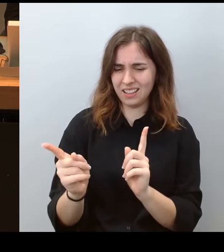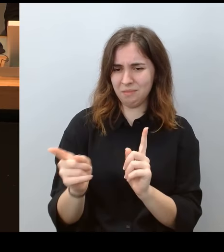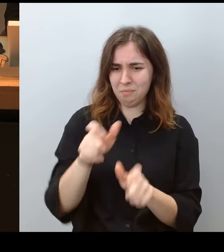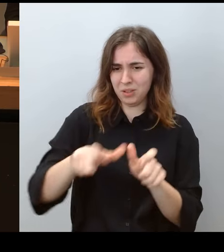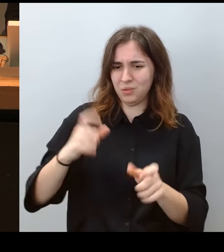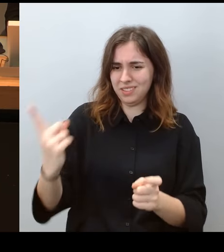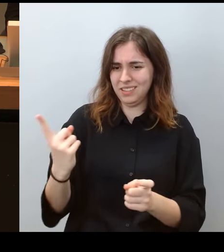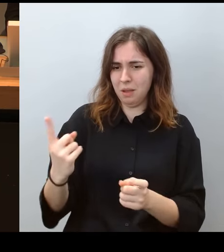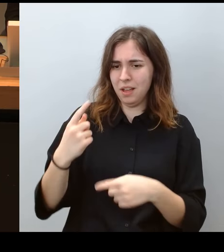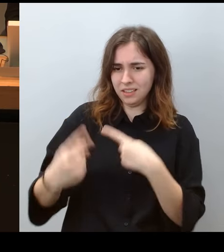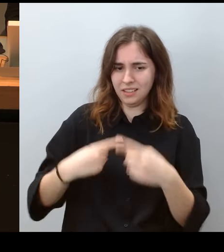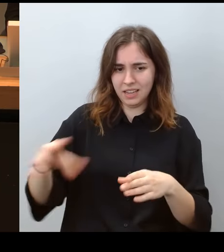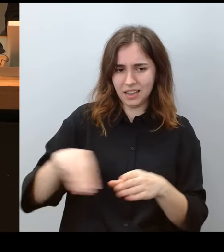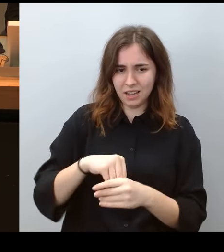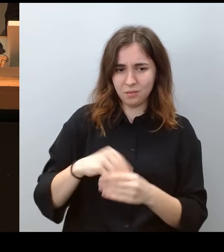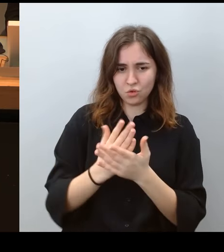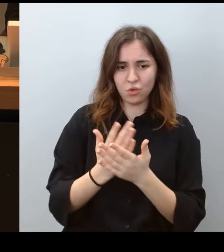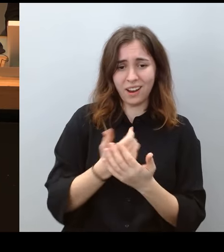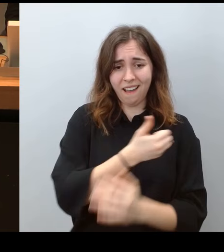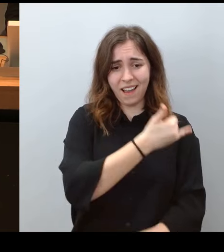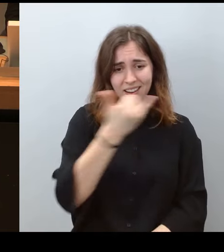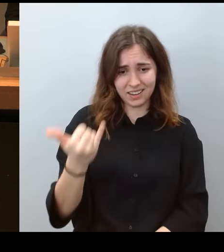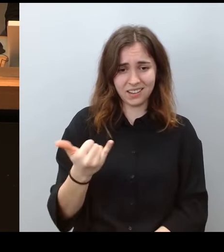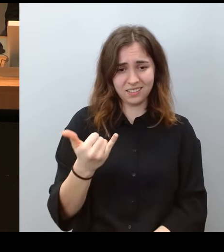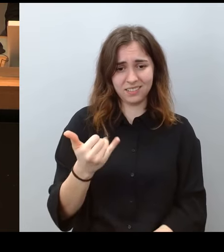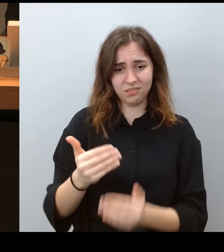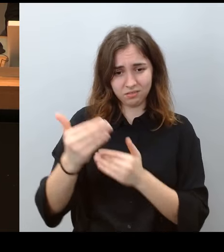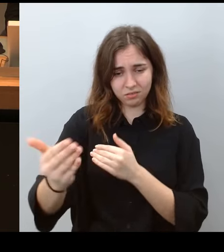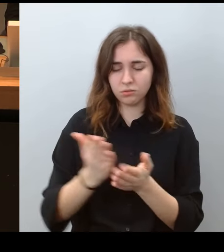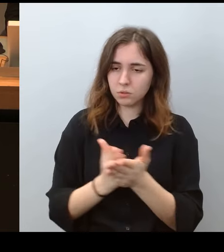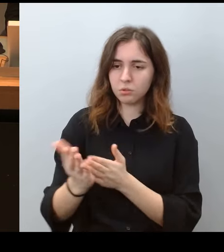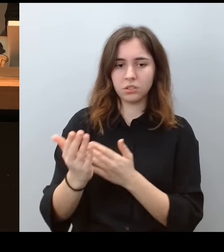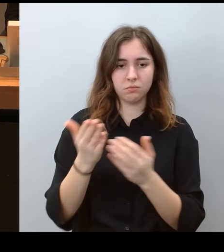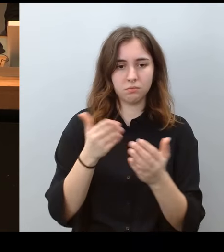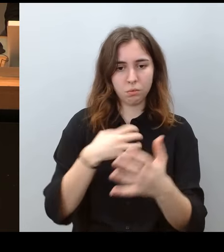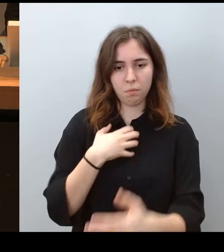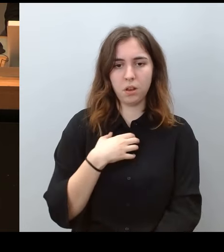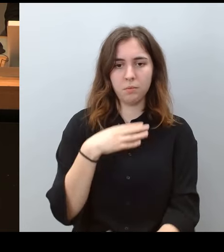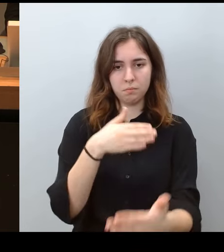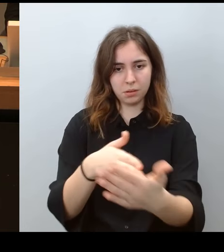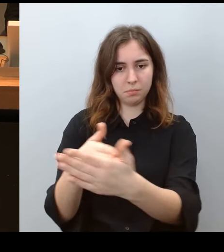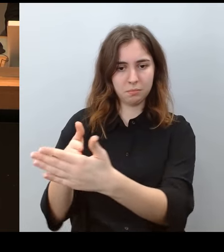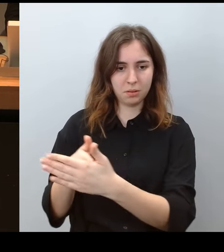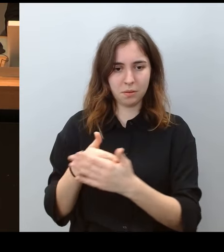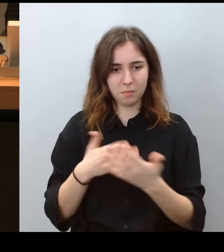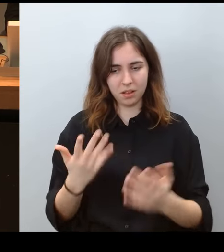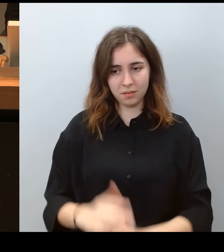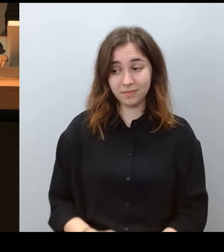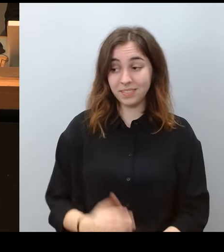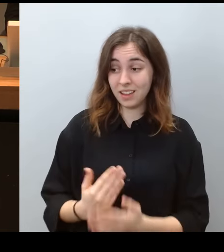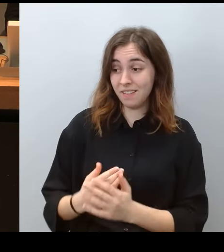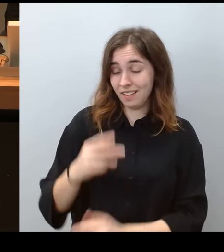massive Probleme haben? Übrigens, Herr Kurth, weil Sie es eben so ansprachen, nein,